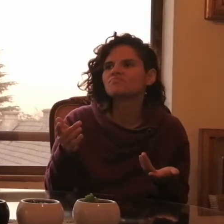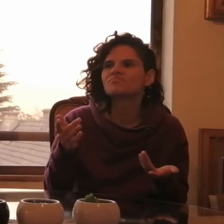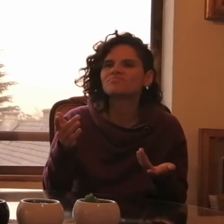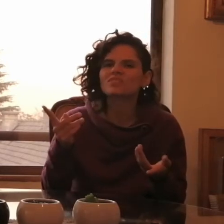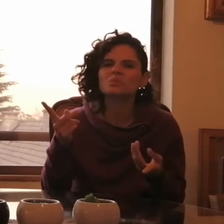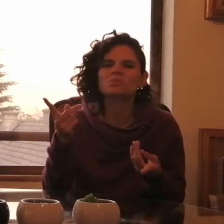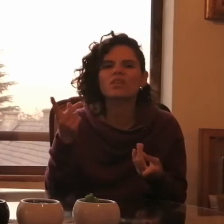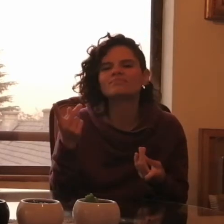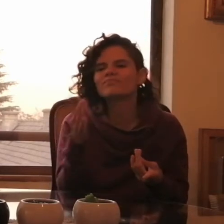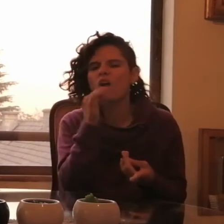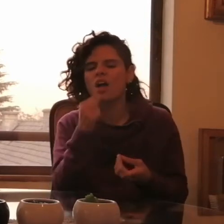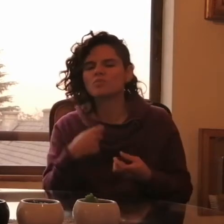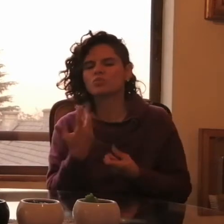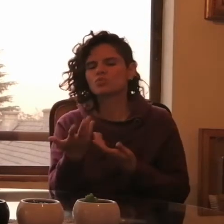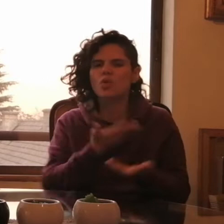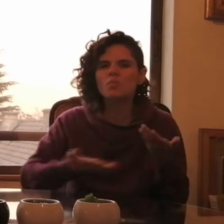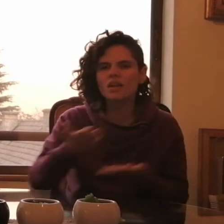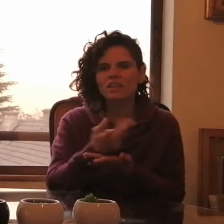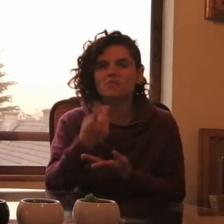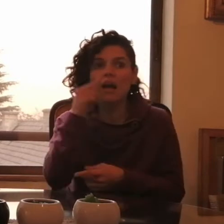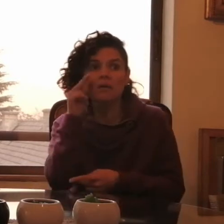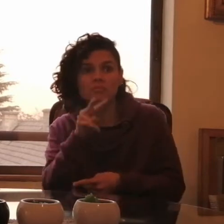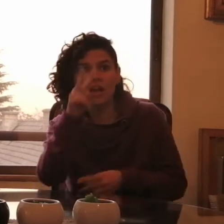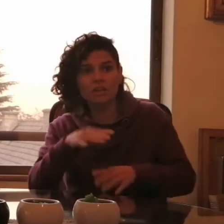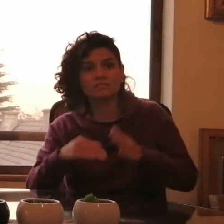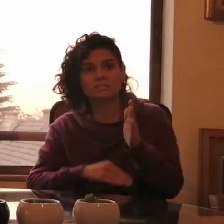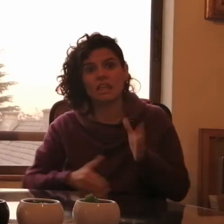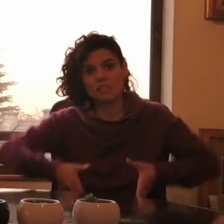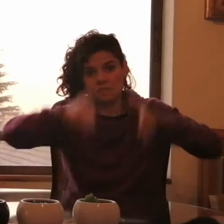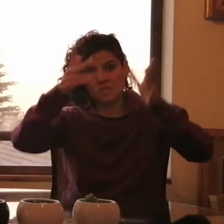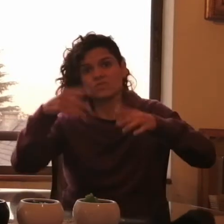lo que sea. Yo creo que las mujeres tienen algo un poco más con las personas